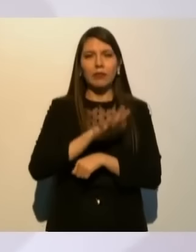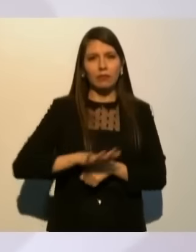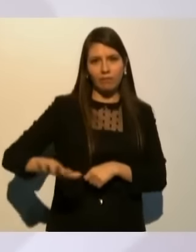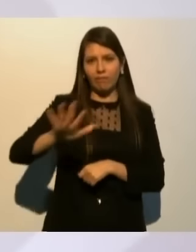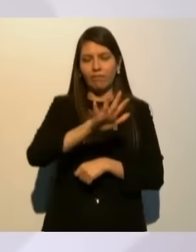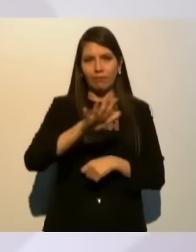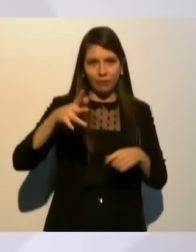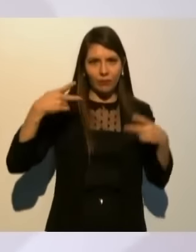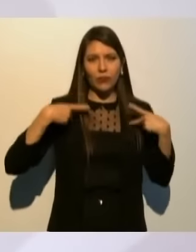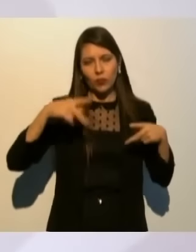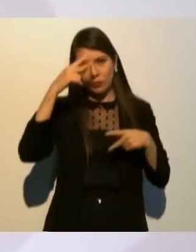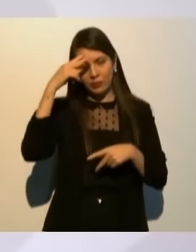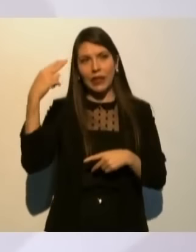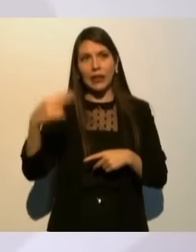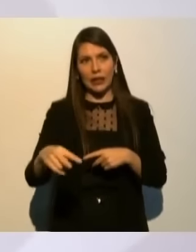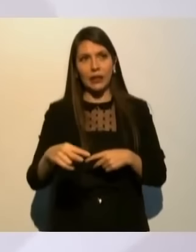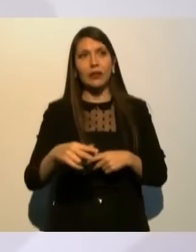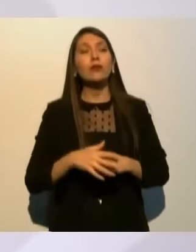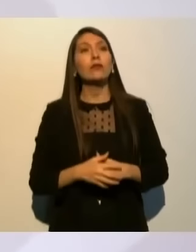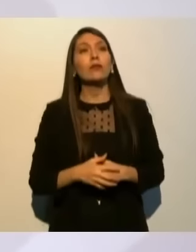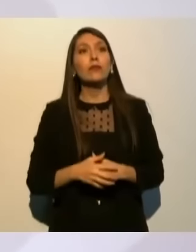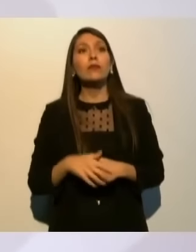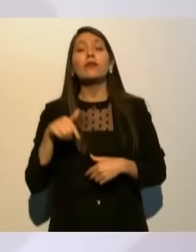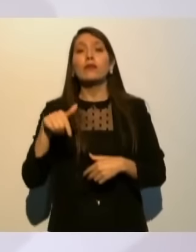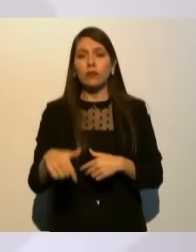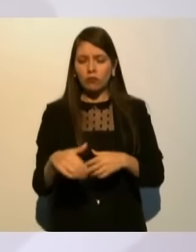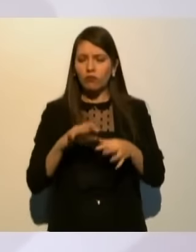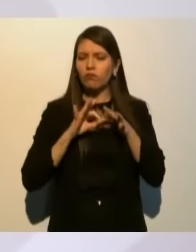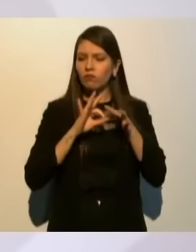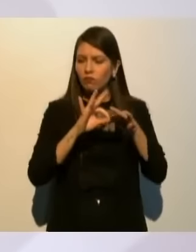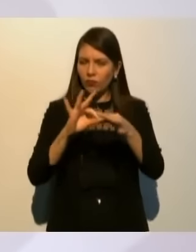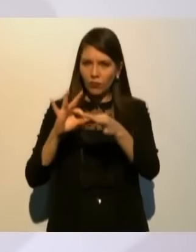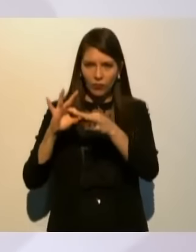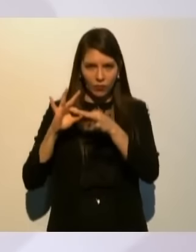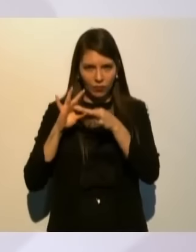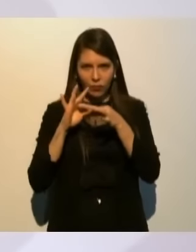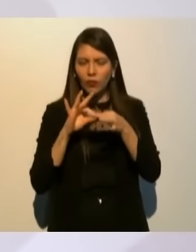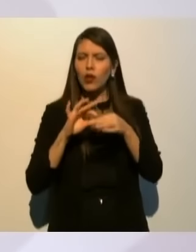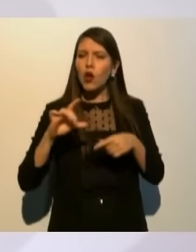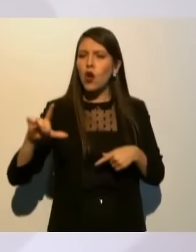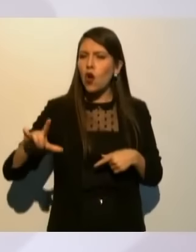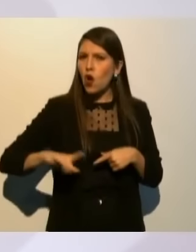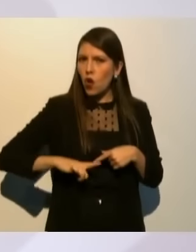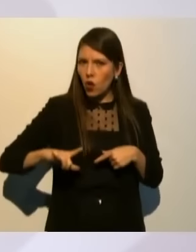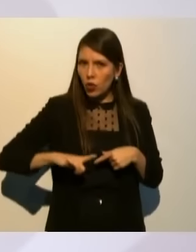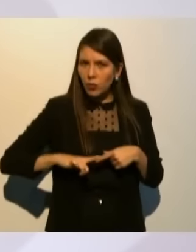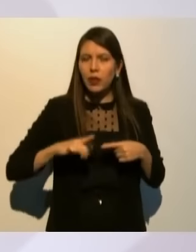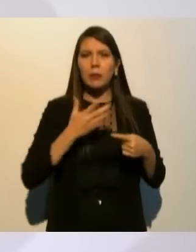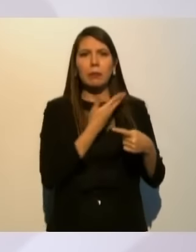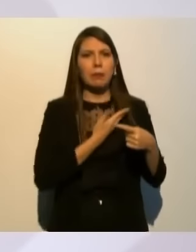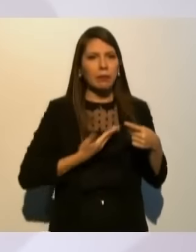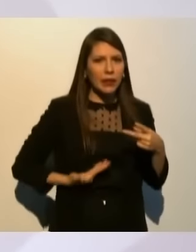fortaleceremos la colaboración de los tres niveles de gobierno y Seguiremos trabajando